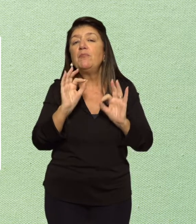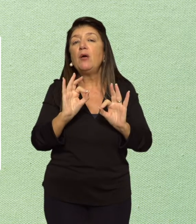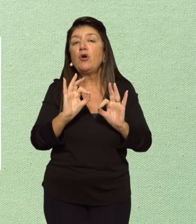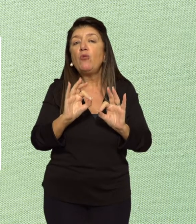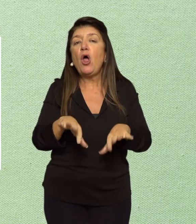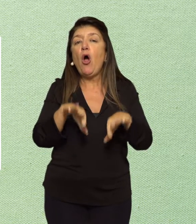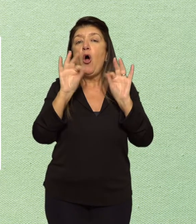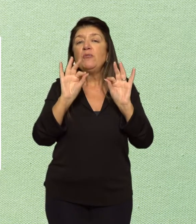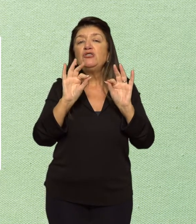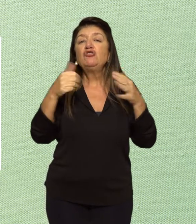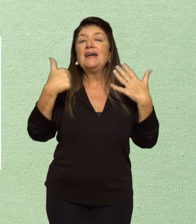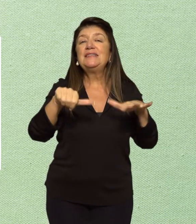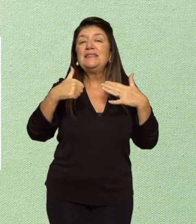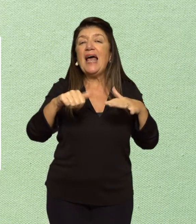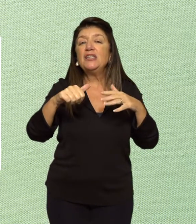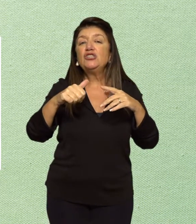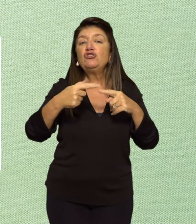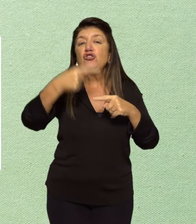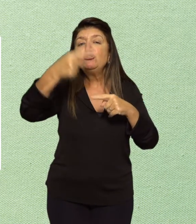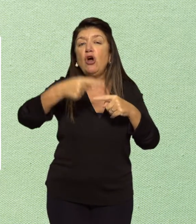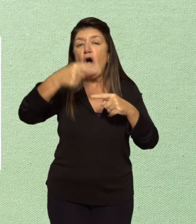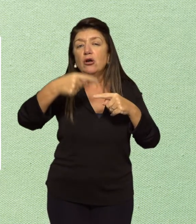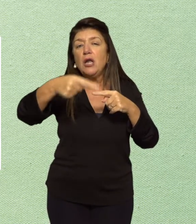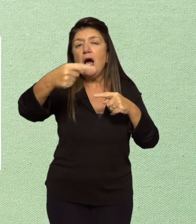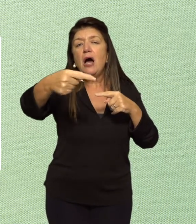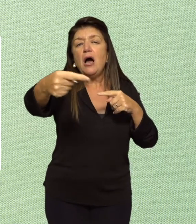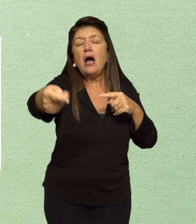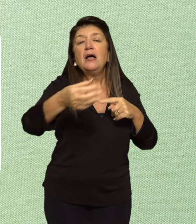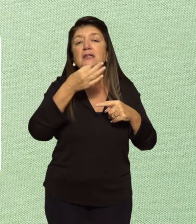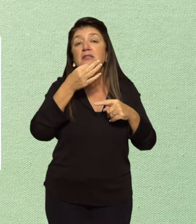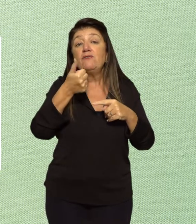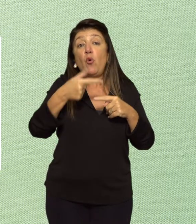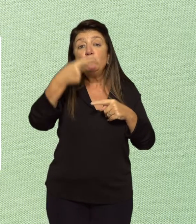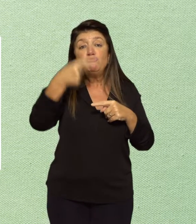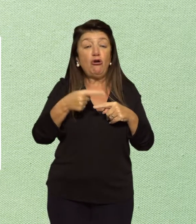l'attivismo contro la violenza di genere, quindi non è una sola giornata ma iniziano questi 16